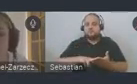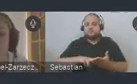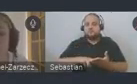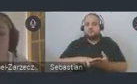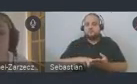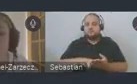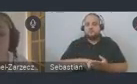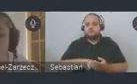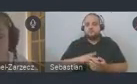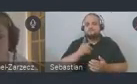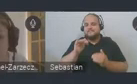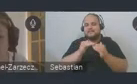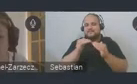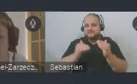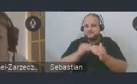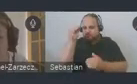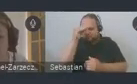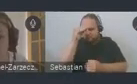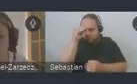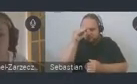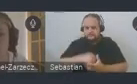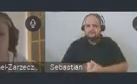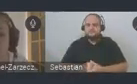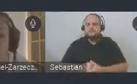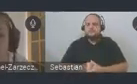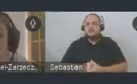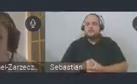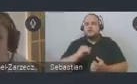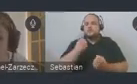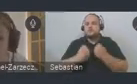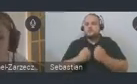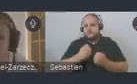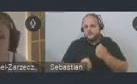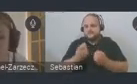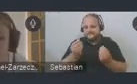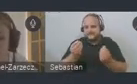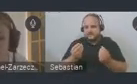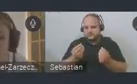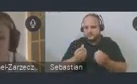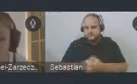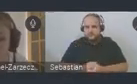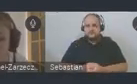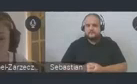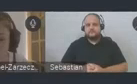są to osoby właśnie o niskim poziomie wykształcenia, w trudnej sytuacji materialnej,